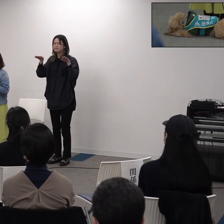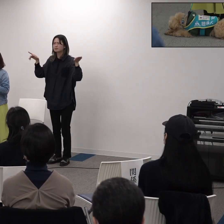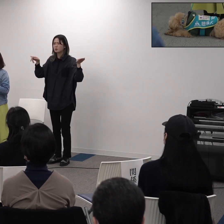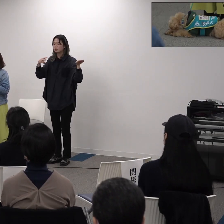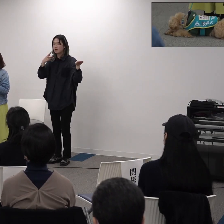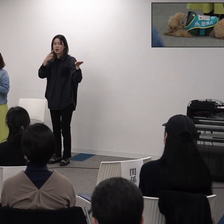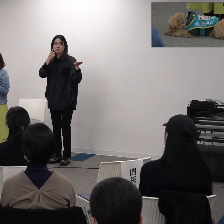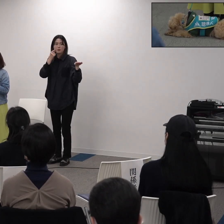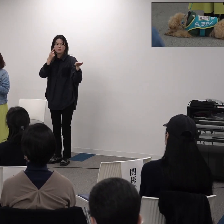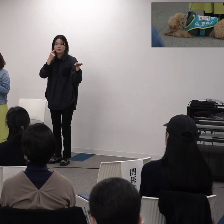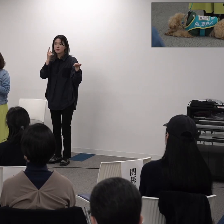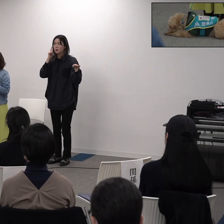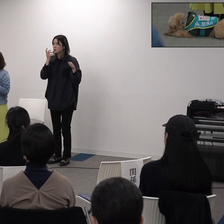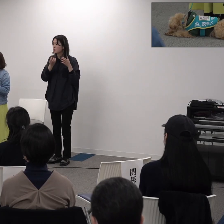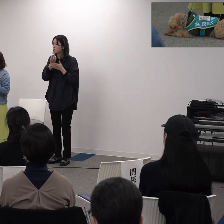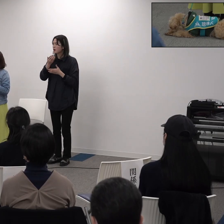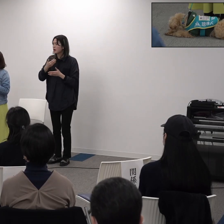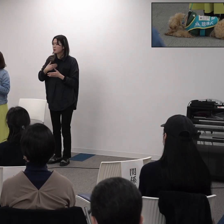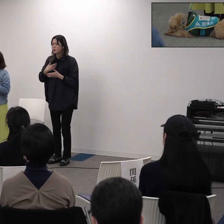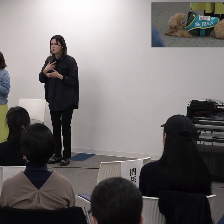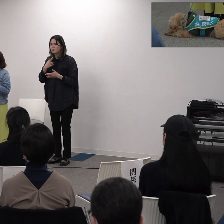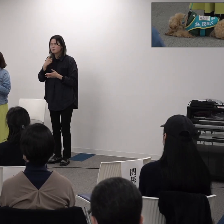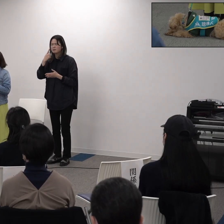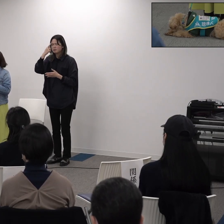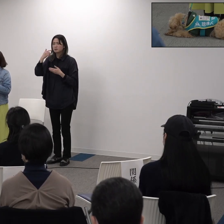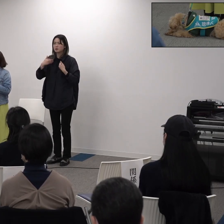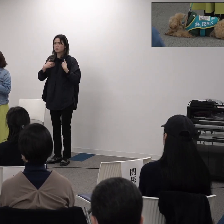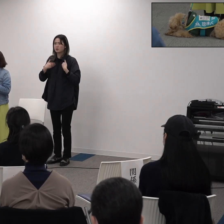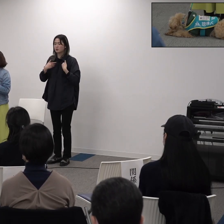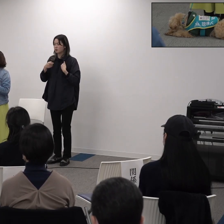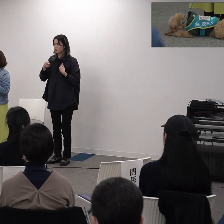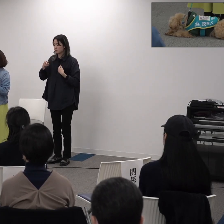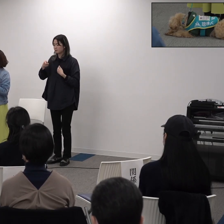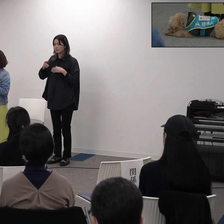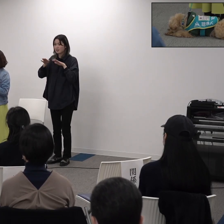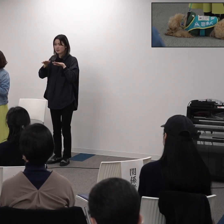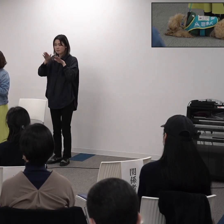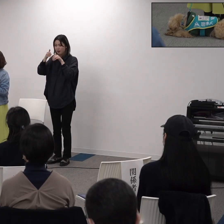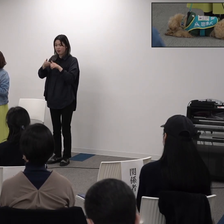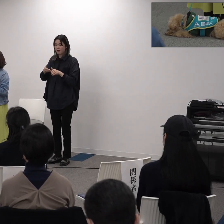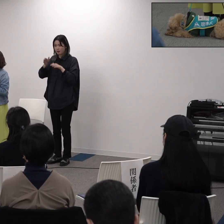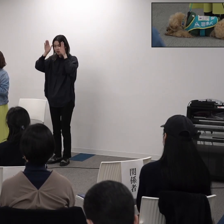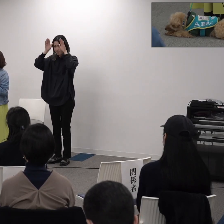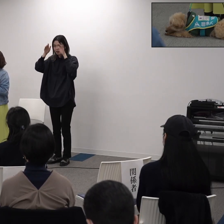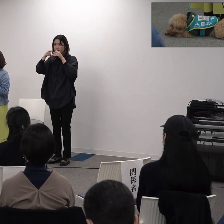この子の前の2頭のワンちゃんには子育てをサポートしてもらったんですけど